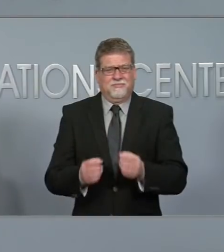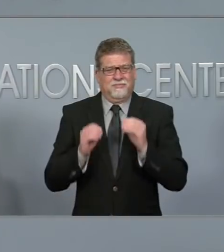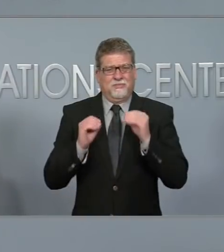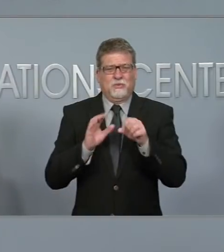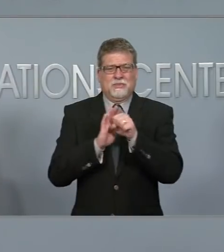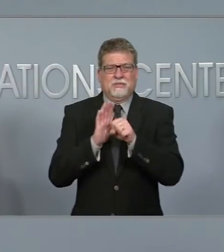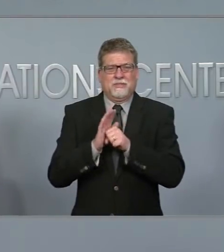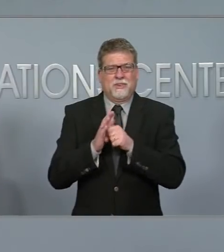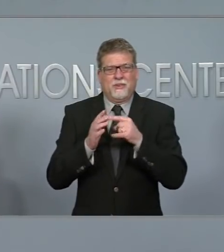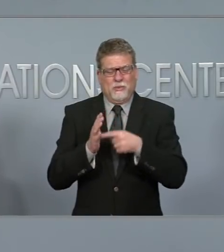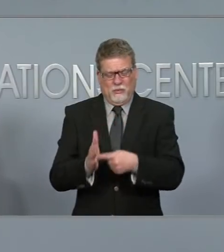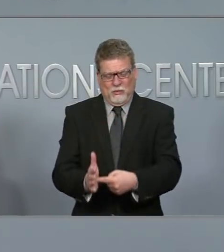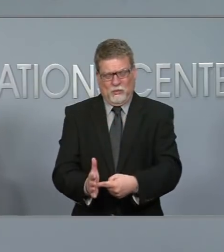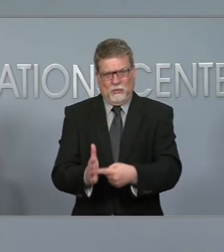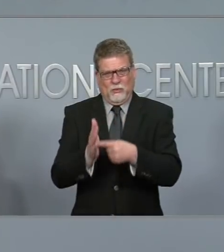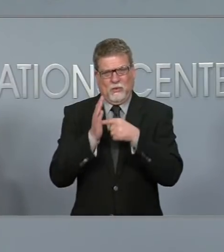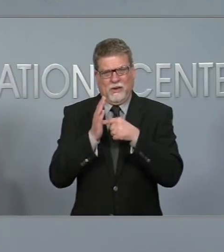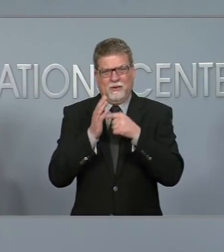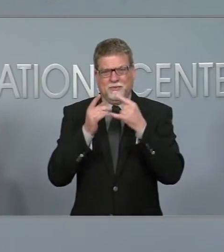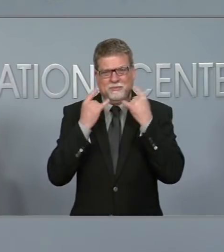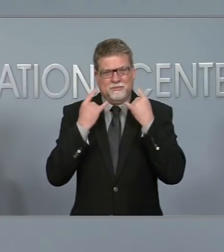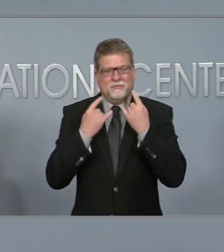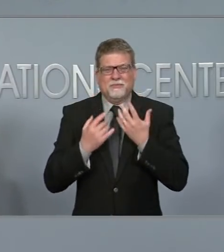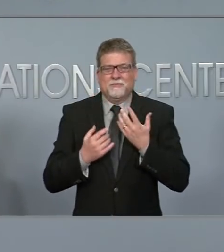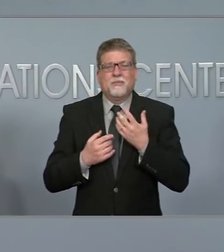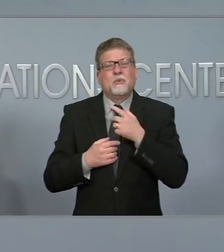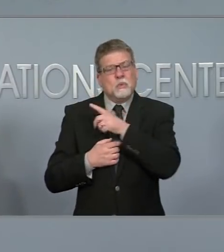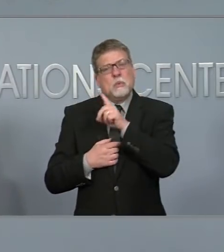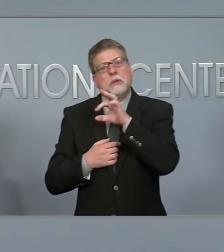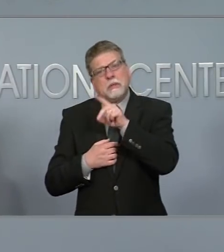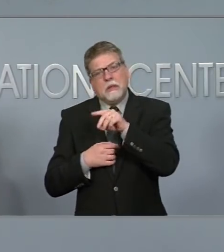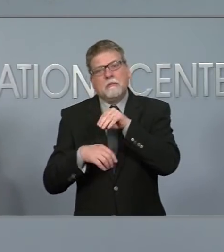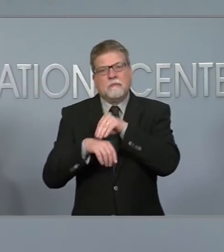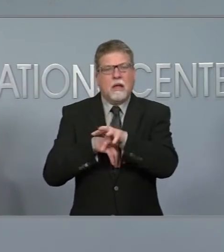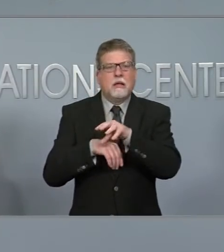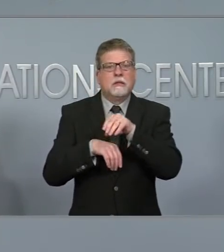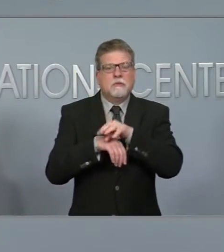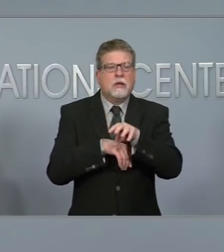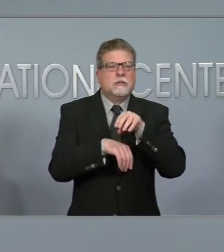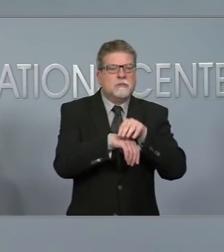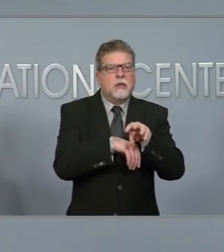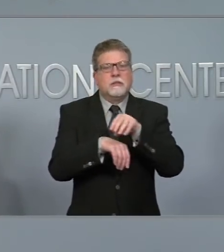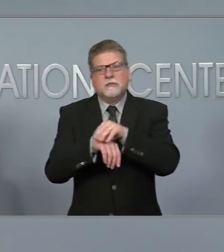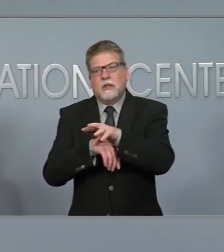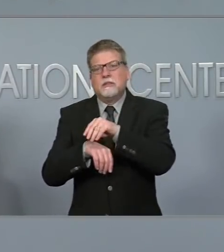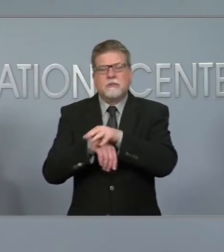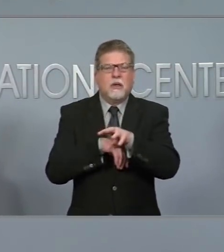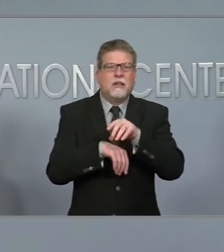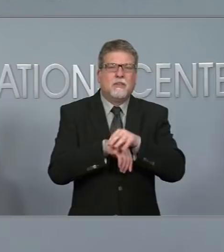Si tiene que tener si le ven mi primera pregunta como mencionó.